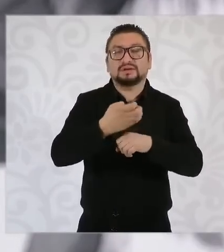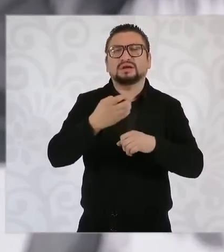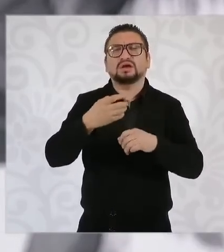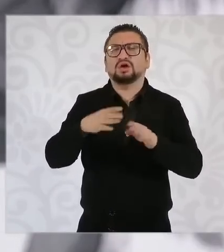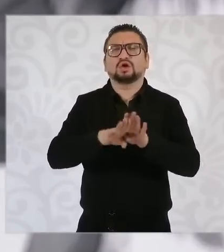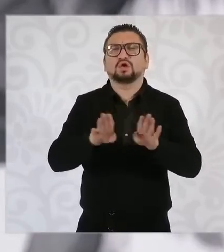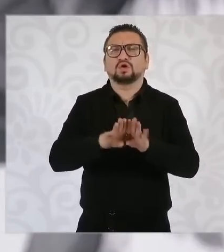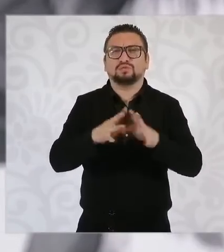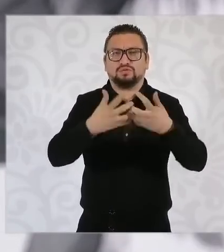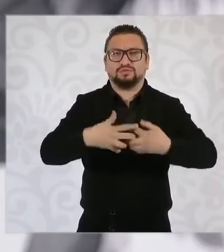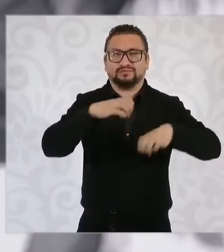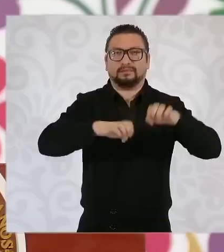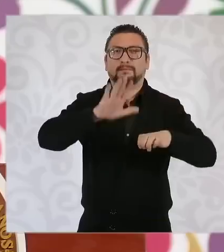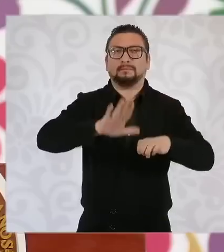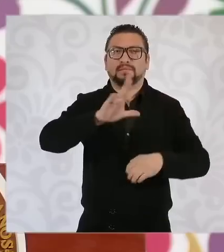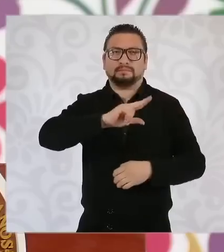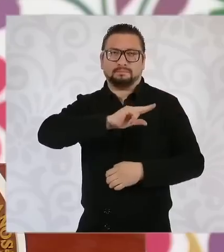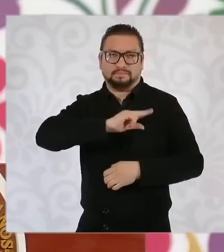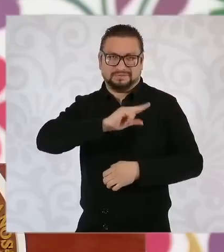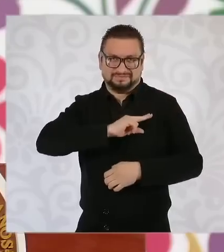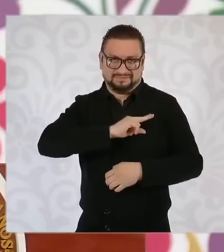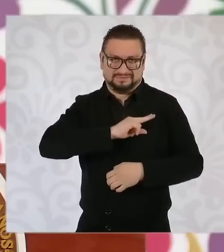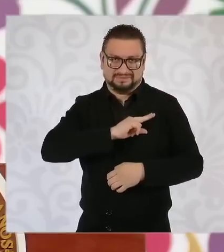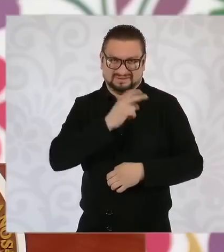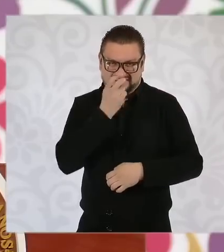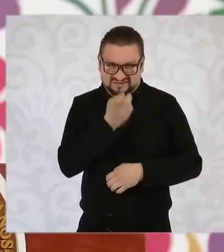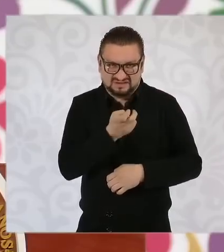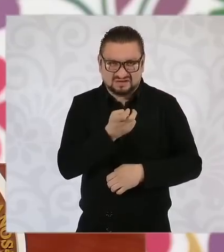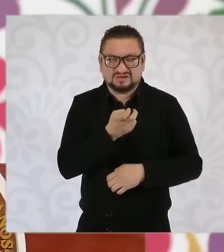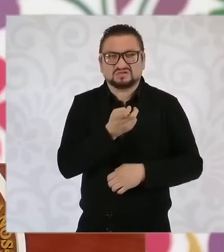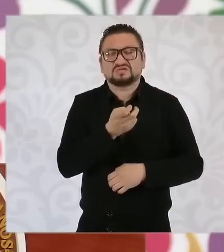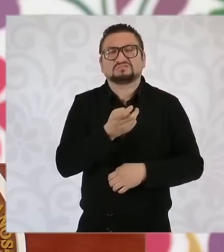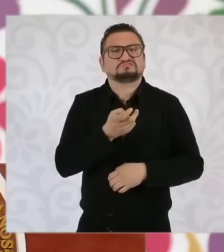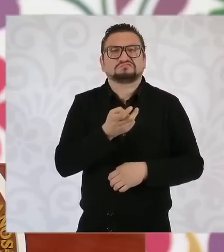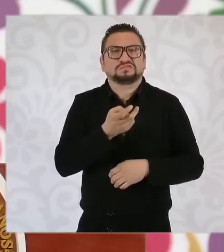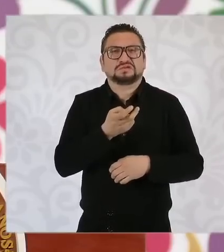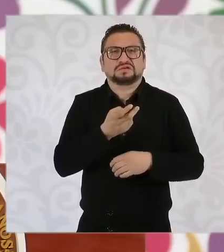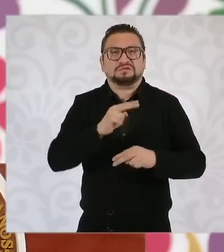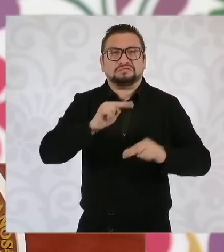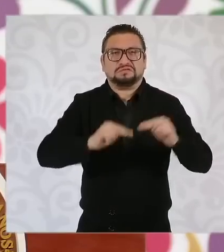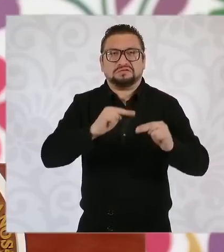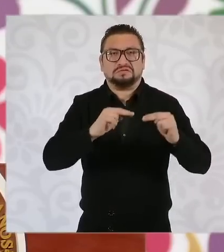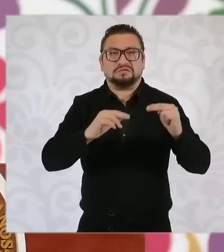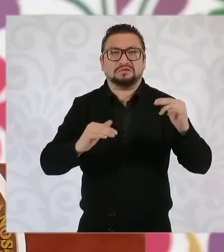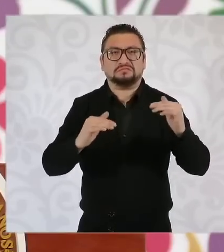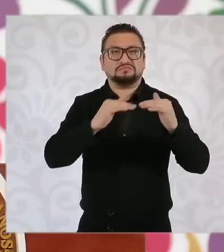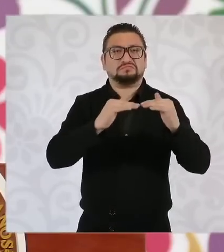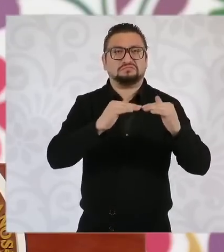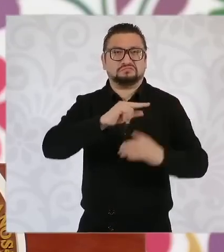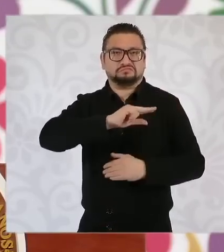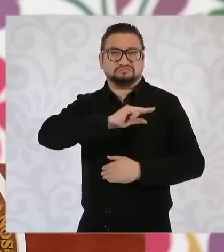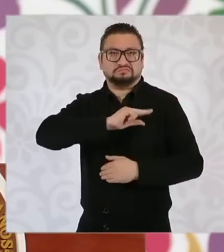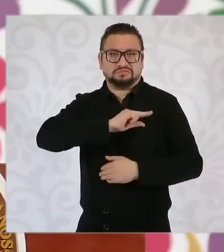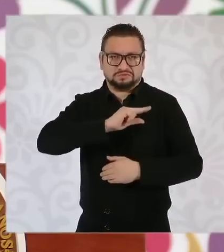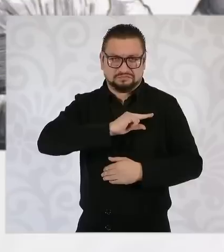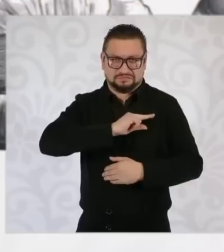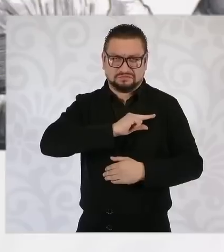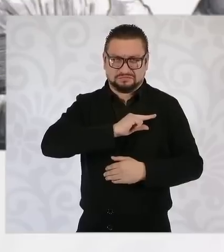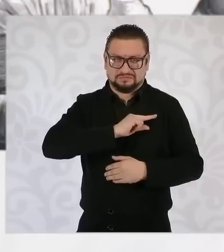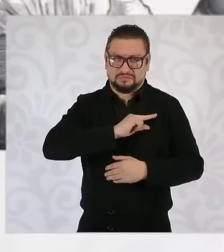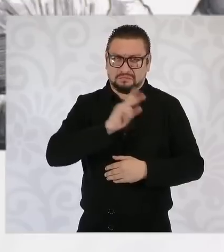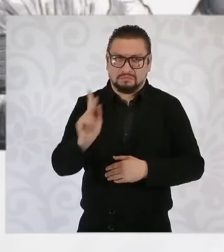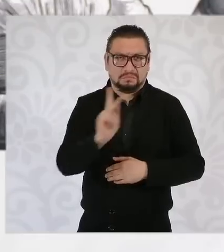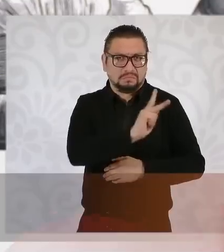empresas privadas y se ponían en el mismo nivel que una empresa privada como si fuera lo mismo